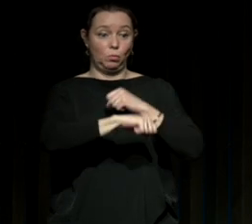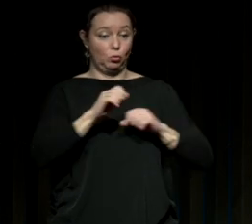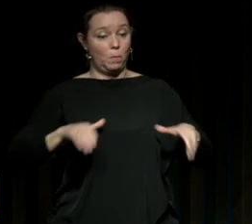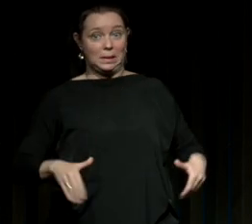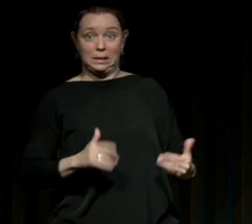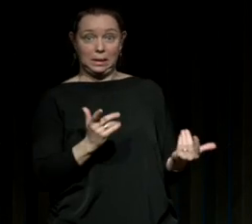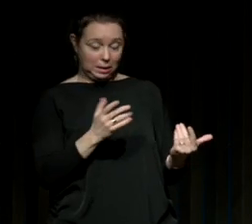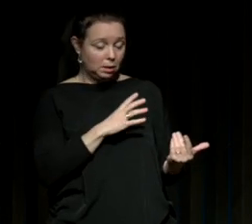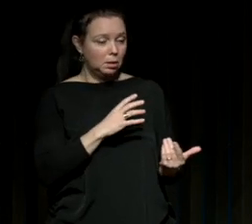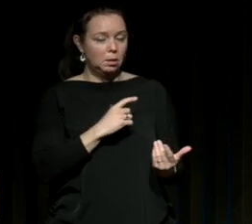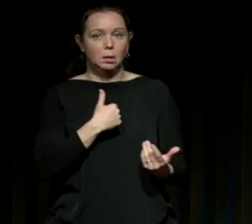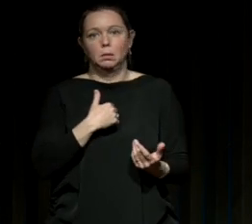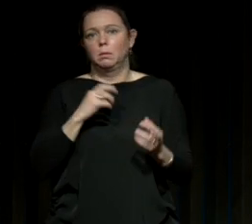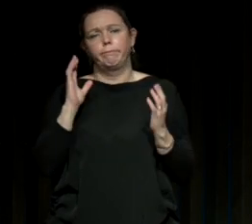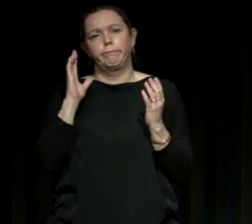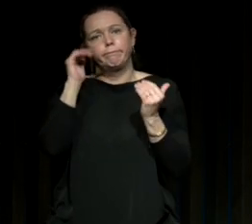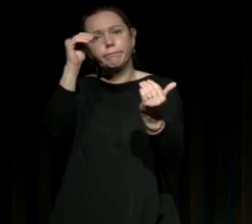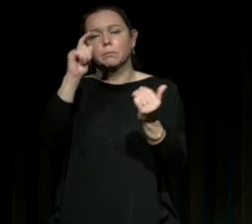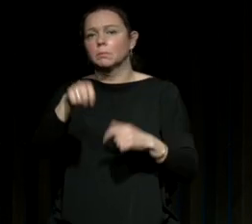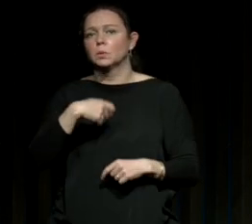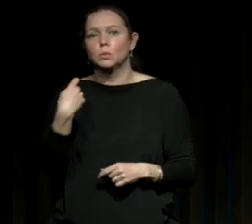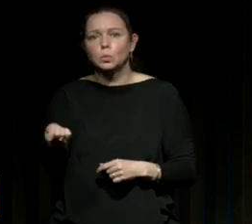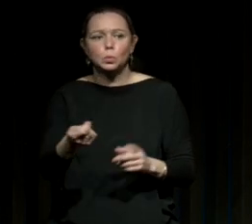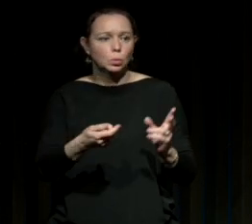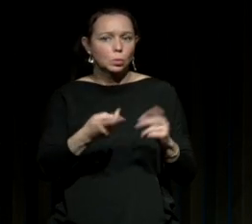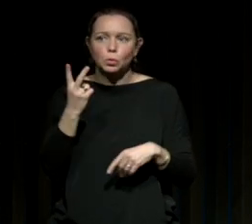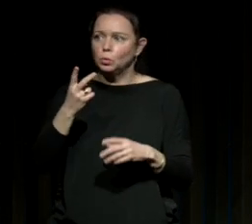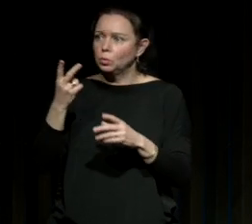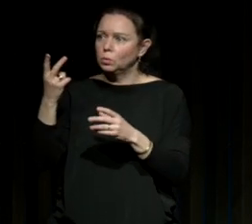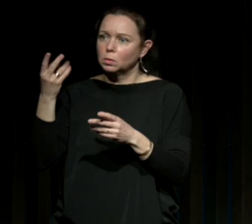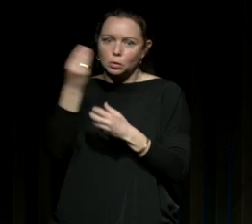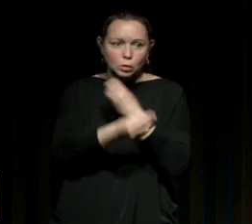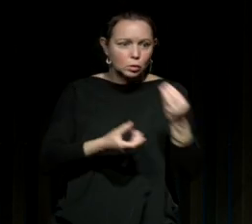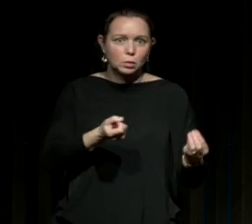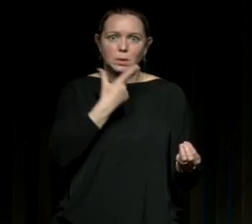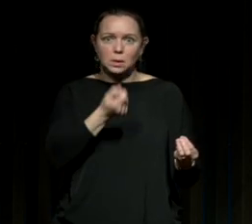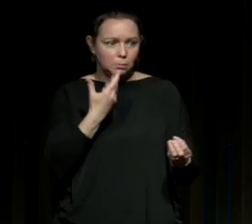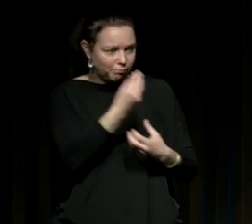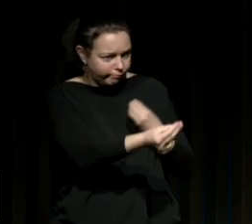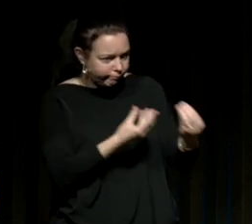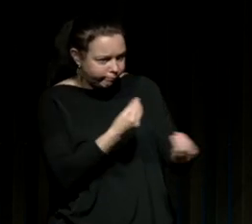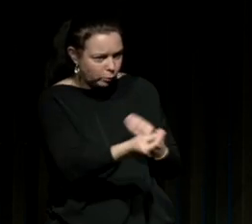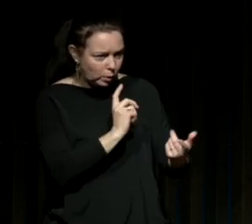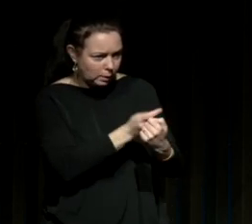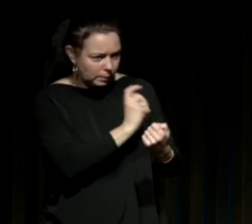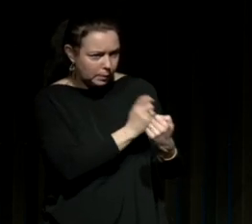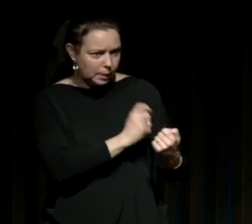qu'on aura davantage de traitements médicamenteux à notre disposition mais je crois qu il faut être